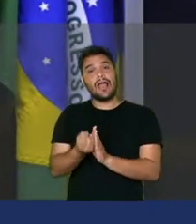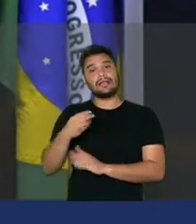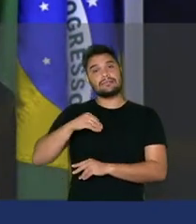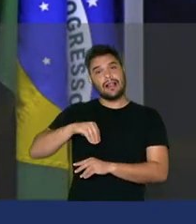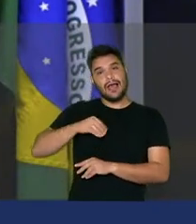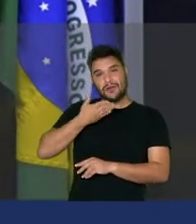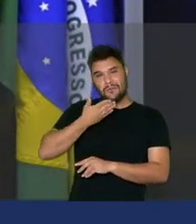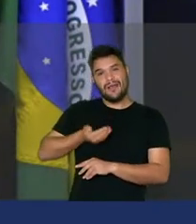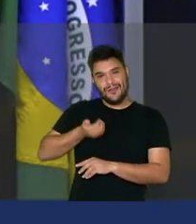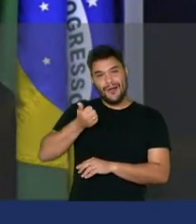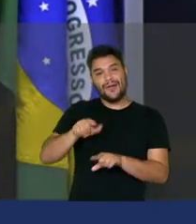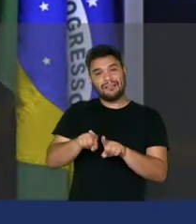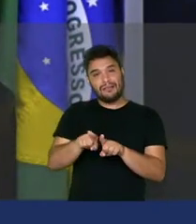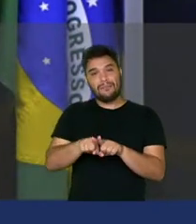GERAR EMPREGO E GERAR RENDA. E